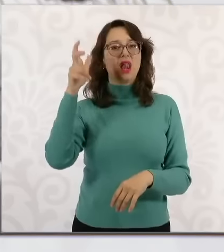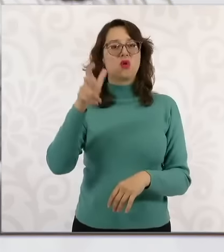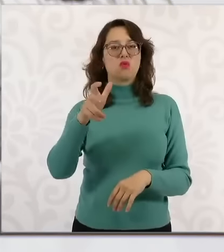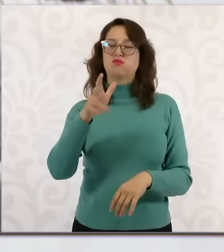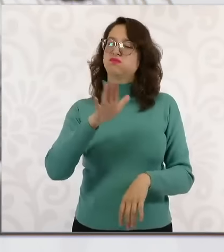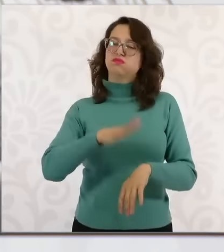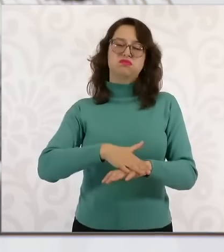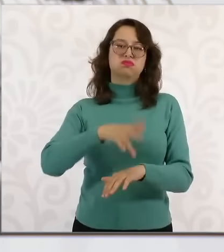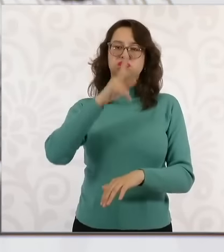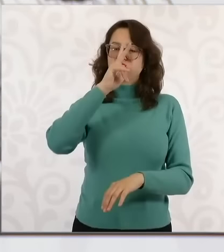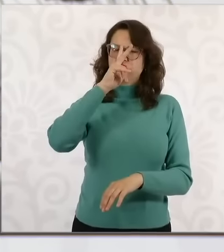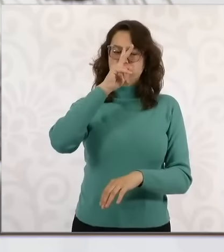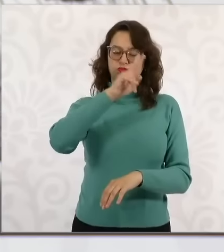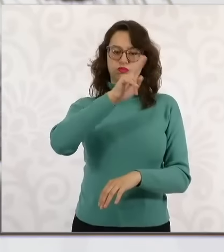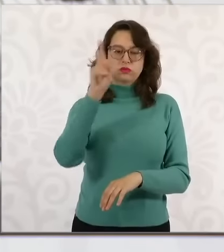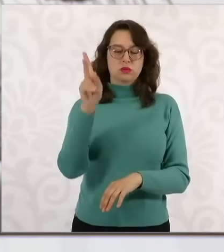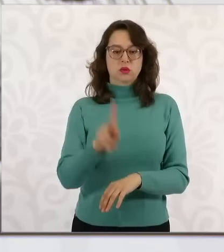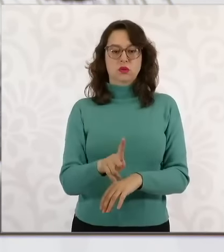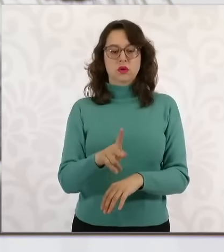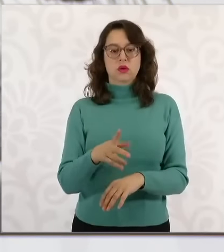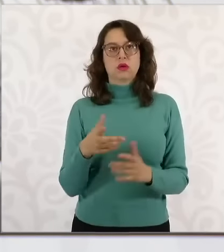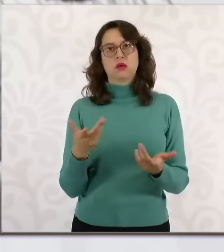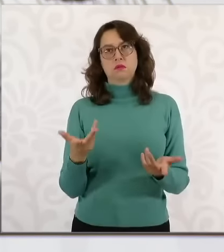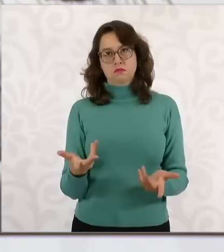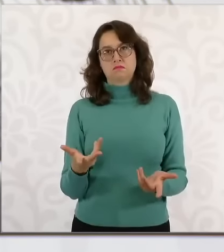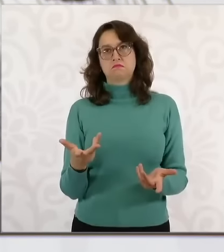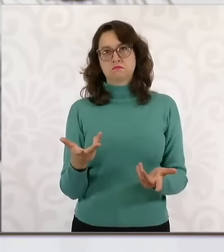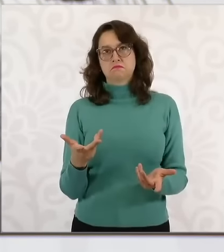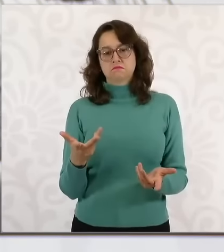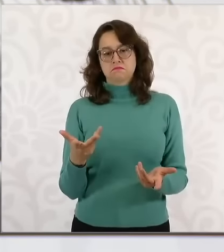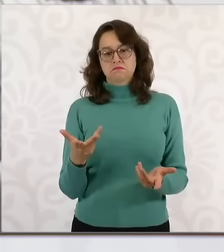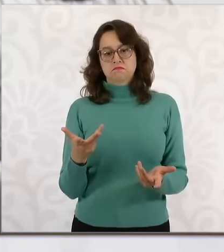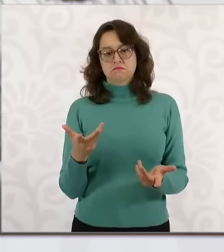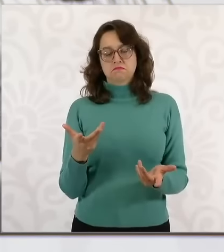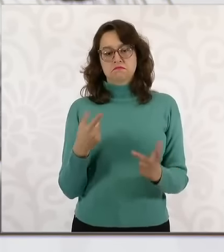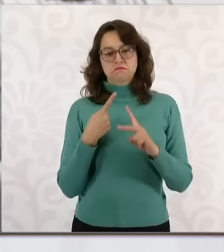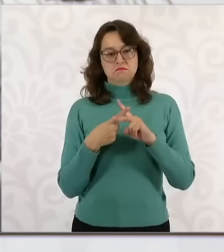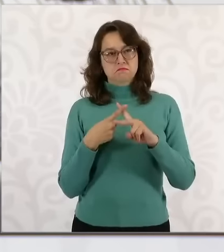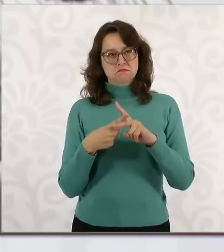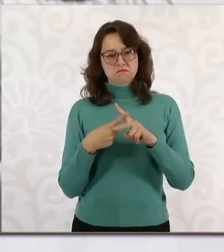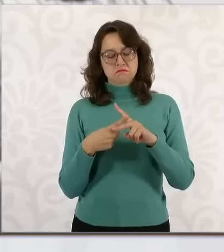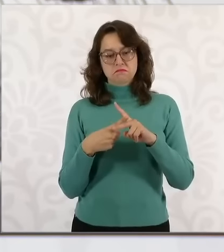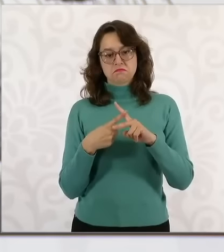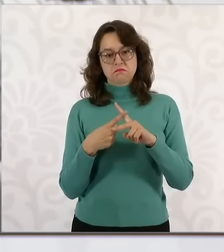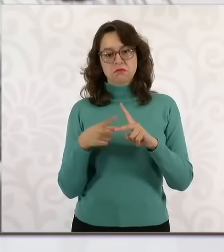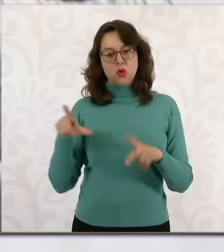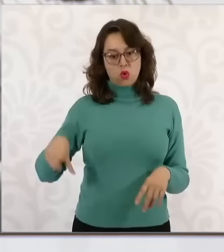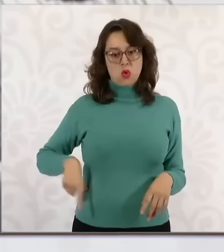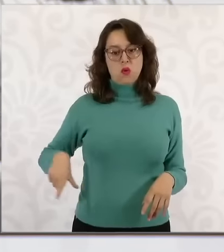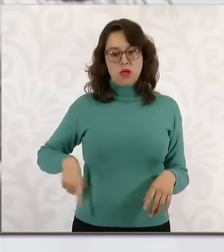en el estado de Hidalgo se tiene estimada le le el propio gobierno del estado definió un